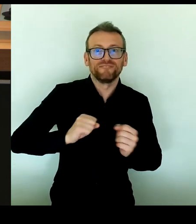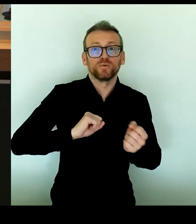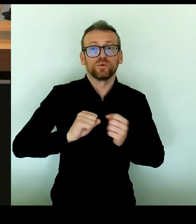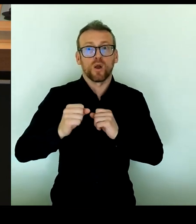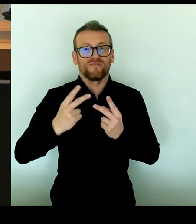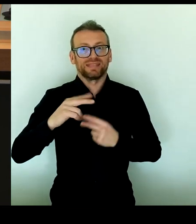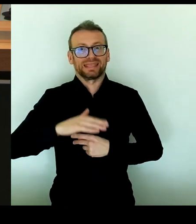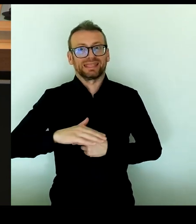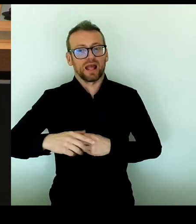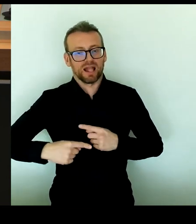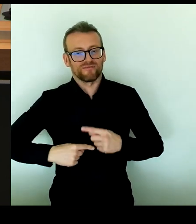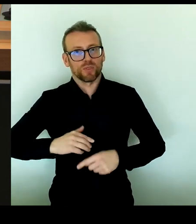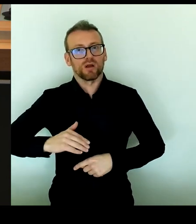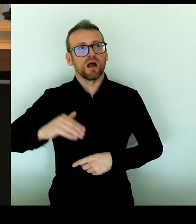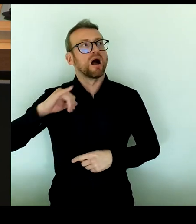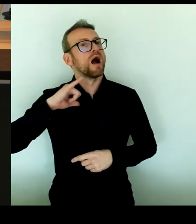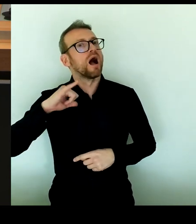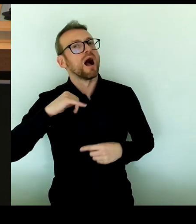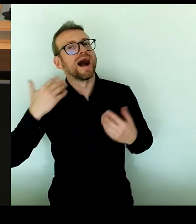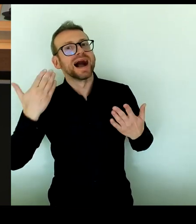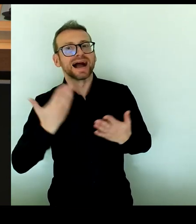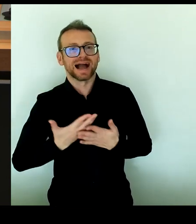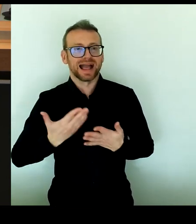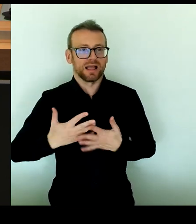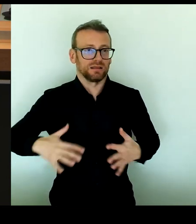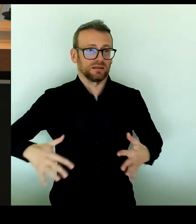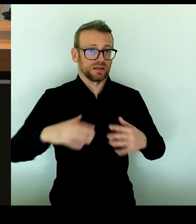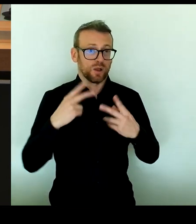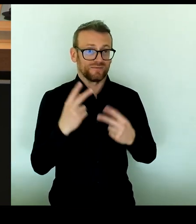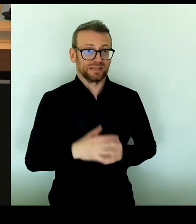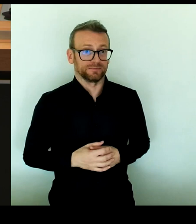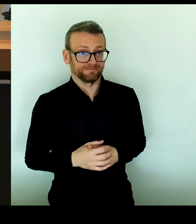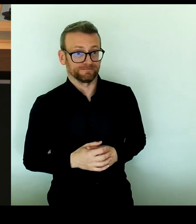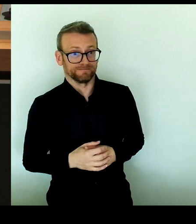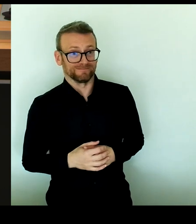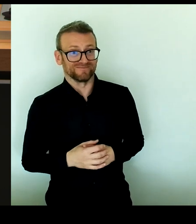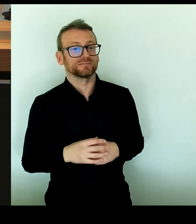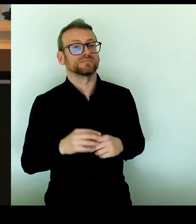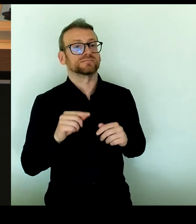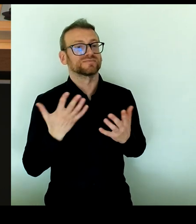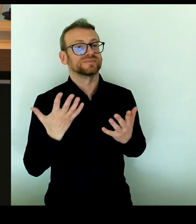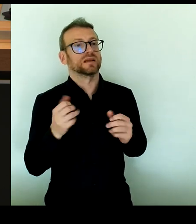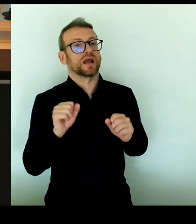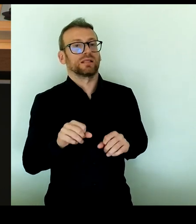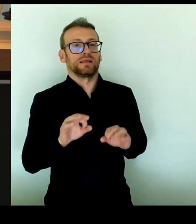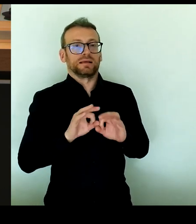schützt. Analog dazu gibt es Bereich ein vergleichbares Gesetz mit dem Tempelhofer-Feld-Gesetz.